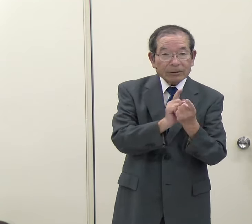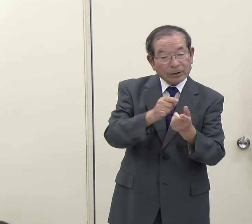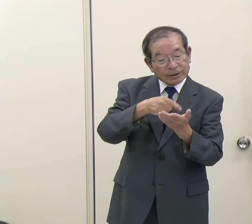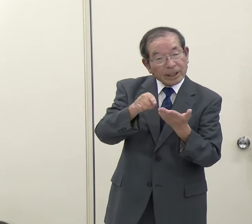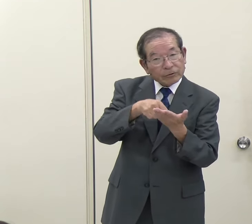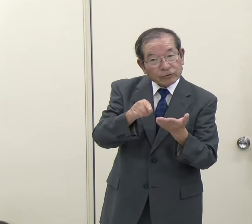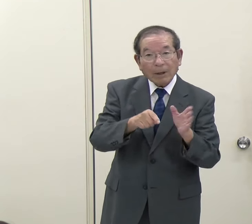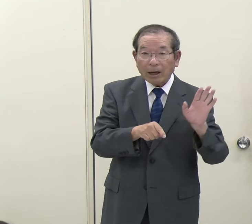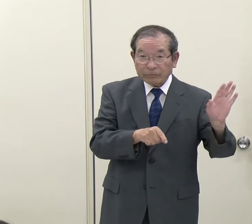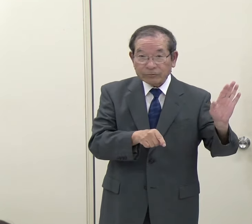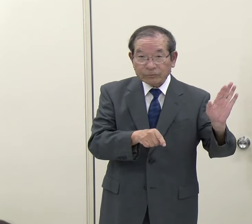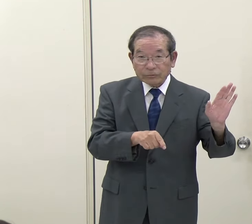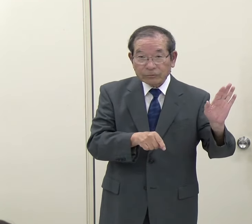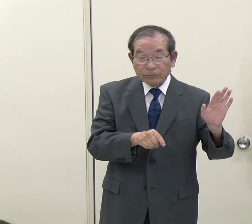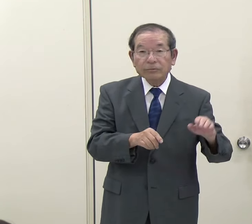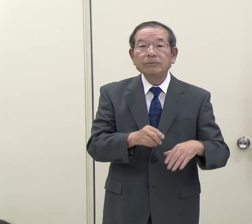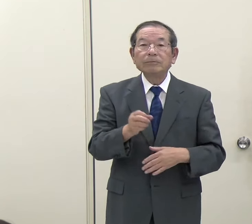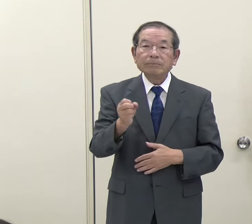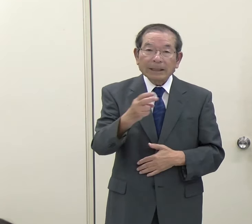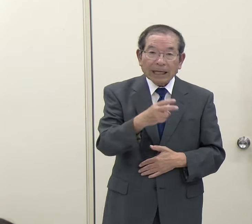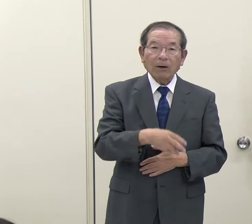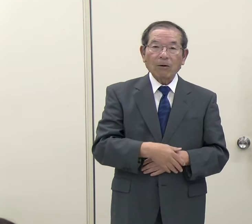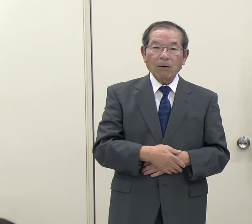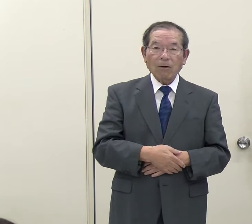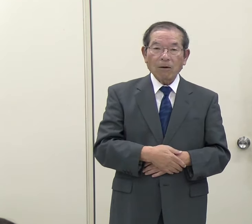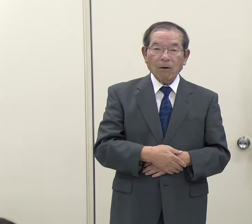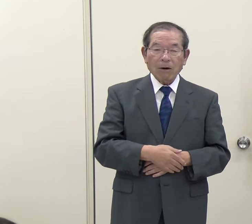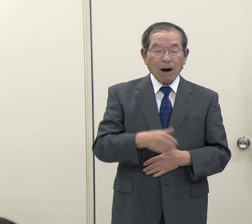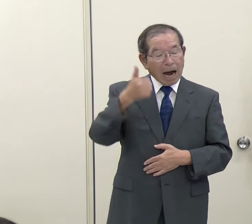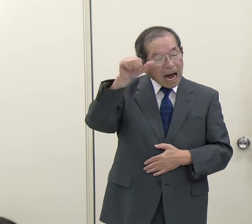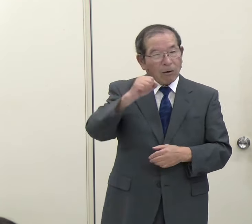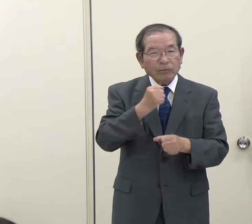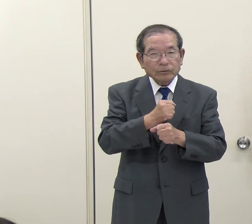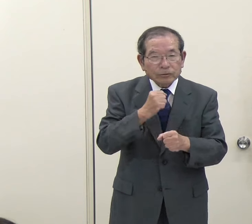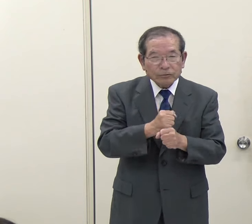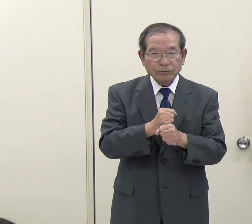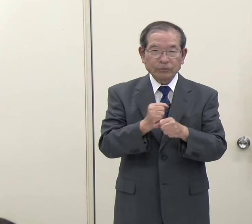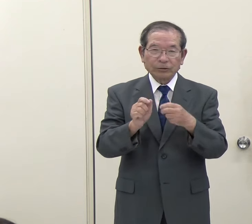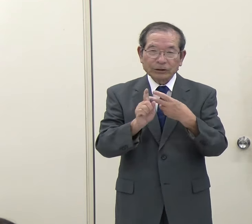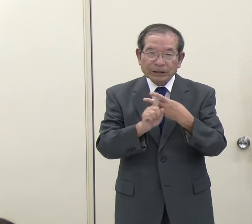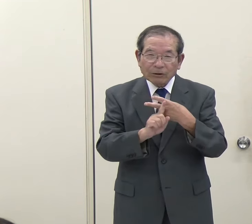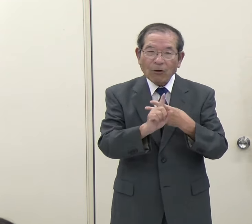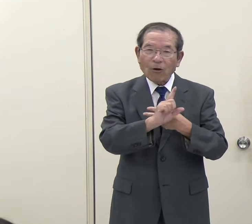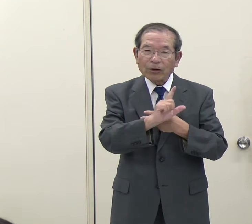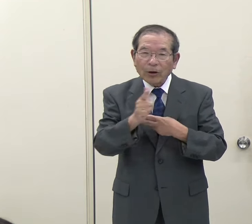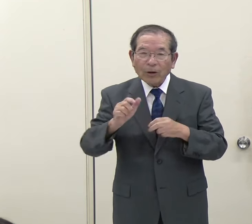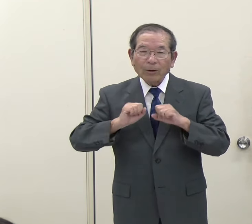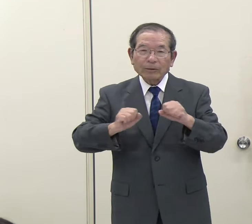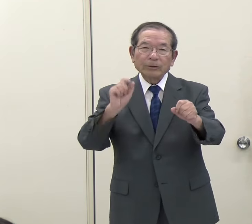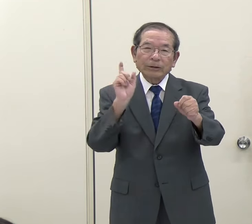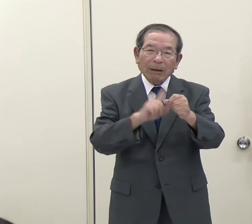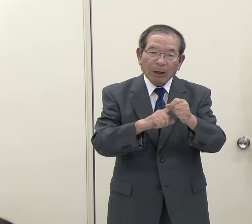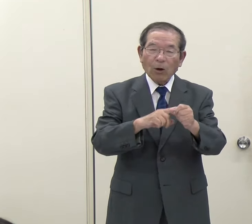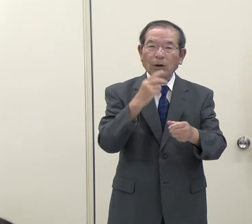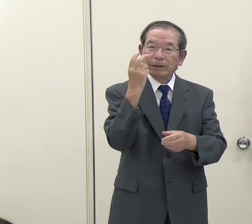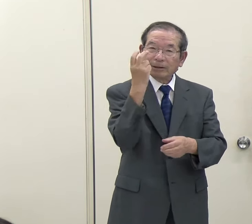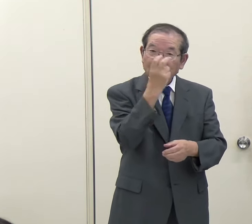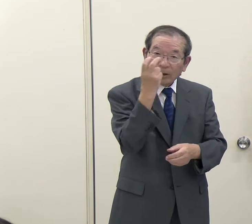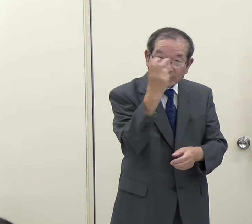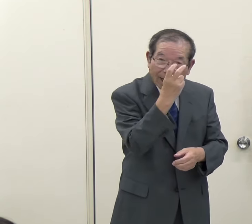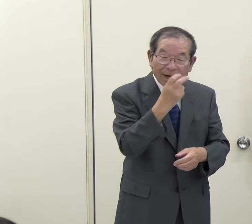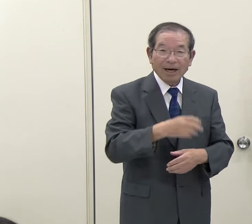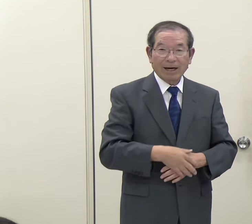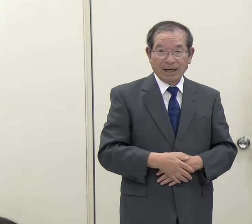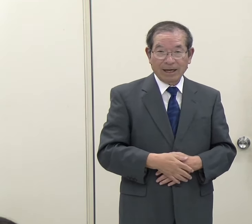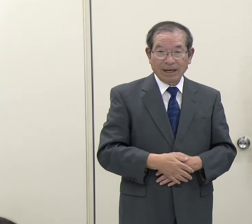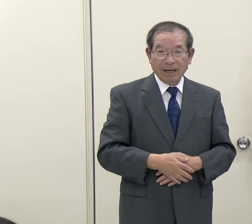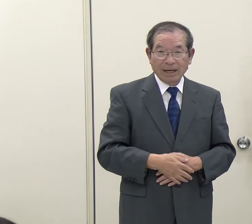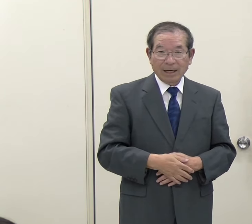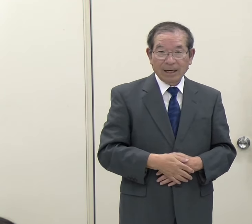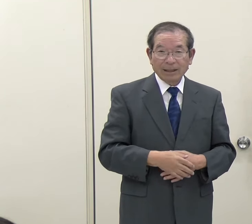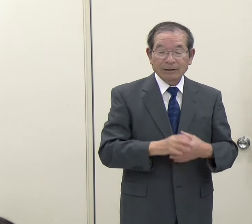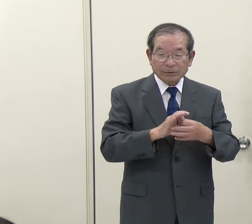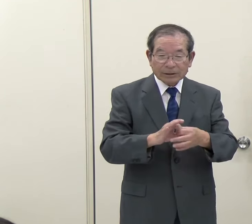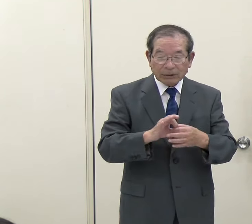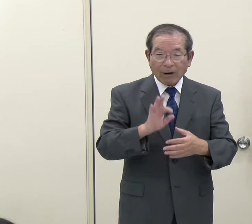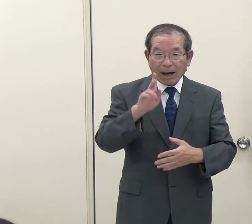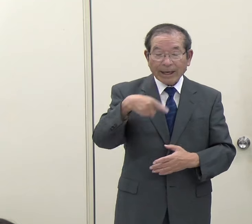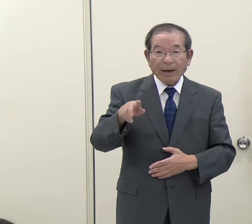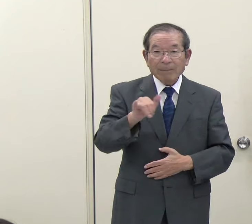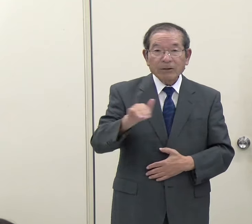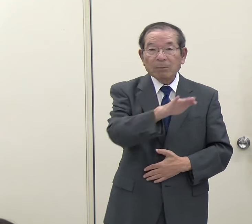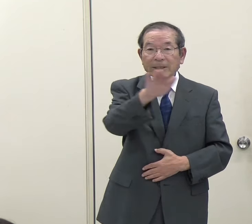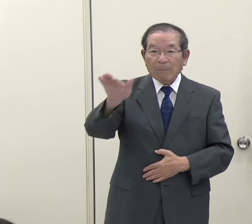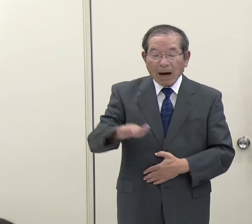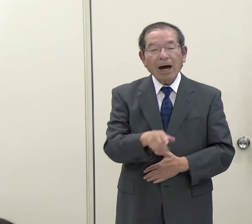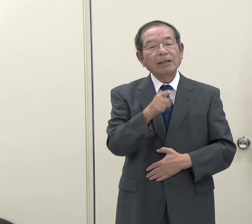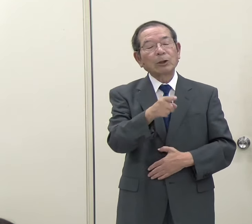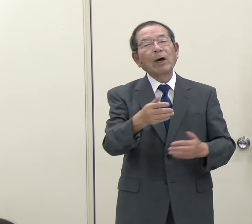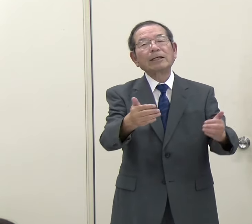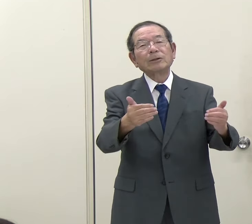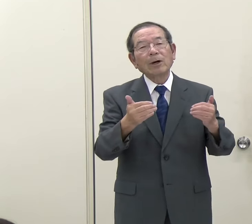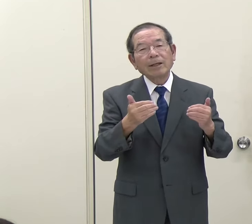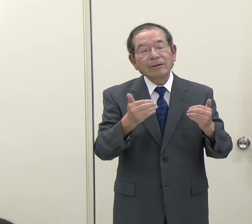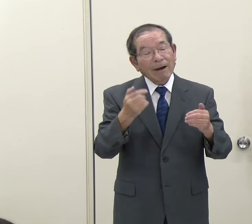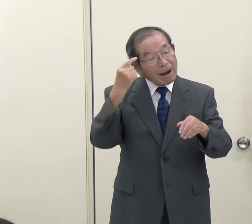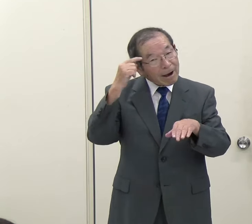調査権を行使する、また、政策立案機能を発揮するための調査については、県民の皆様も必要であるとお考えだと思います。